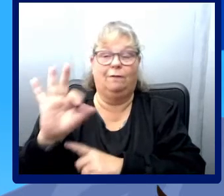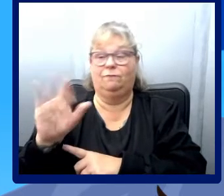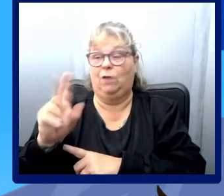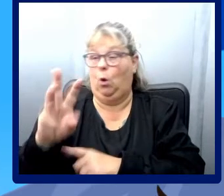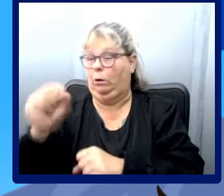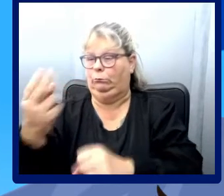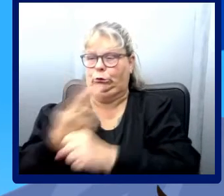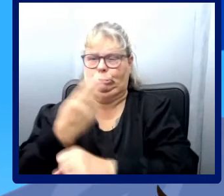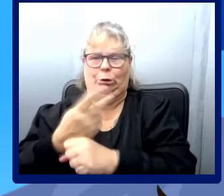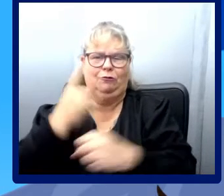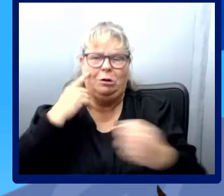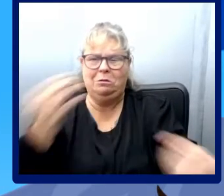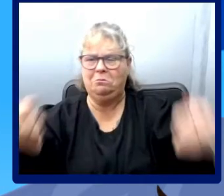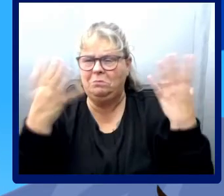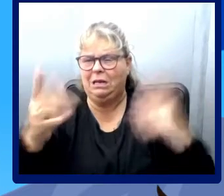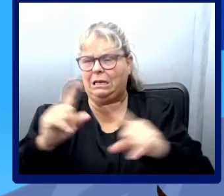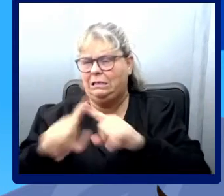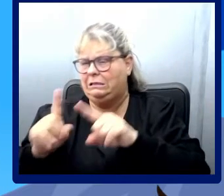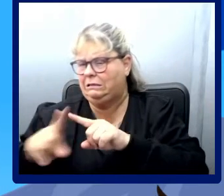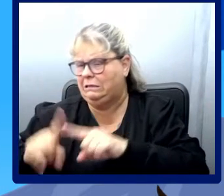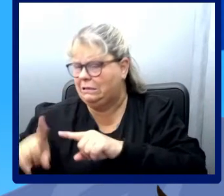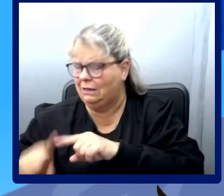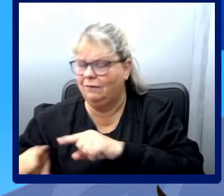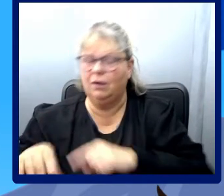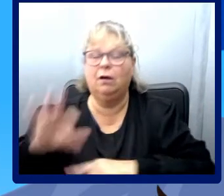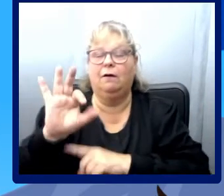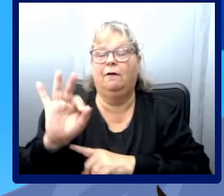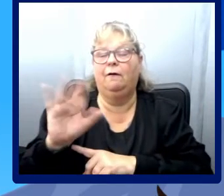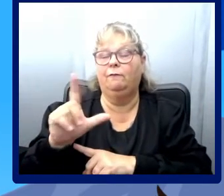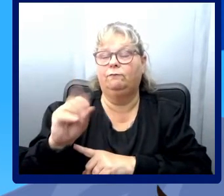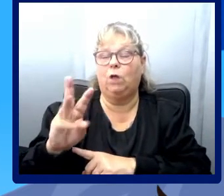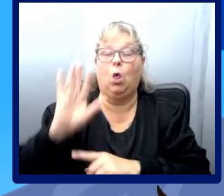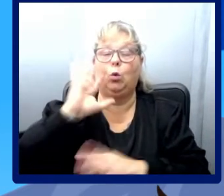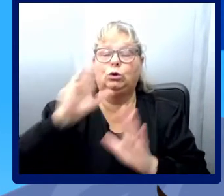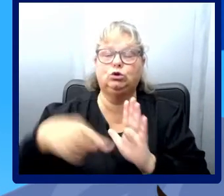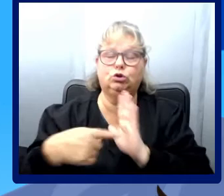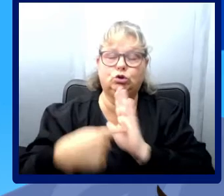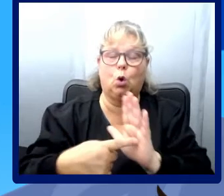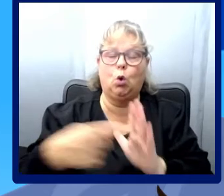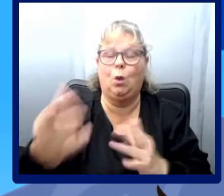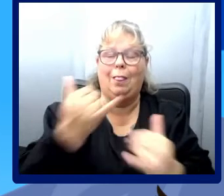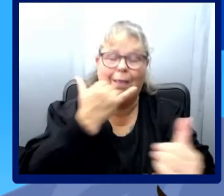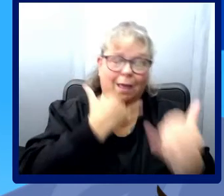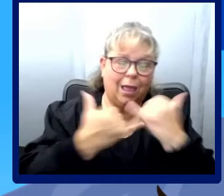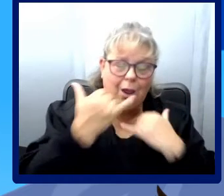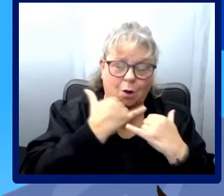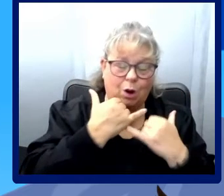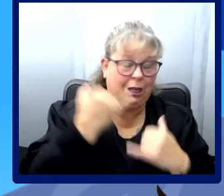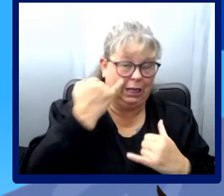pero hay numerosas situaciones en las que el flujo mostrará el error en la ejecución. Y si están en un viaje para migrar